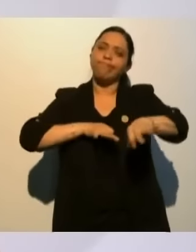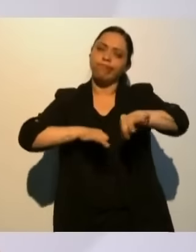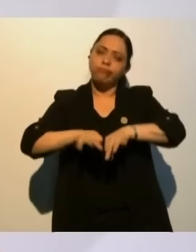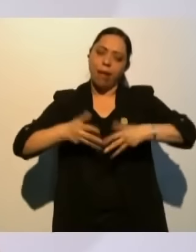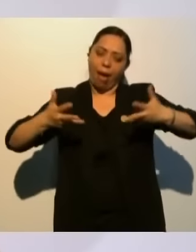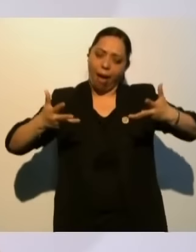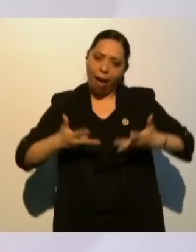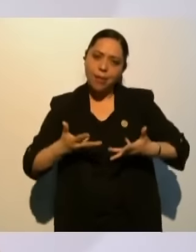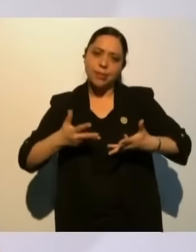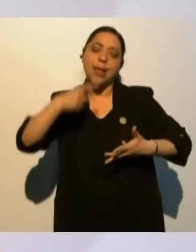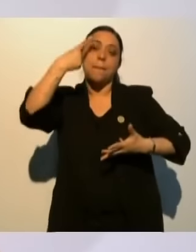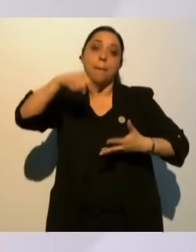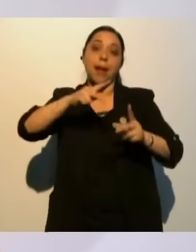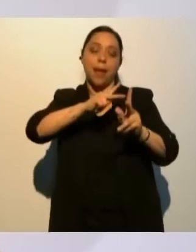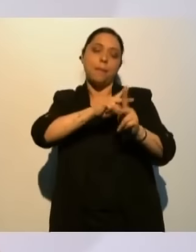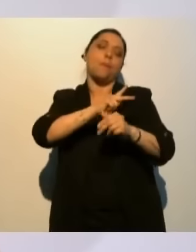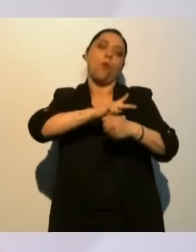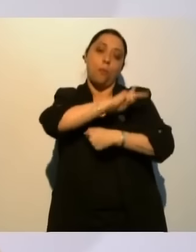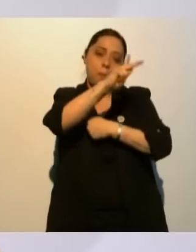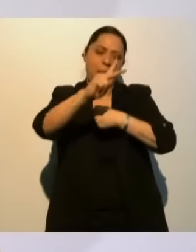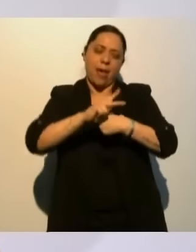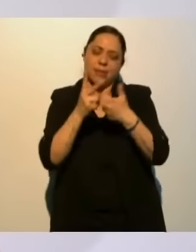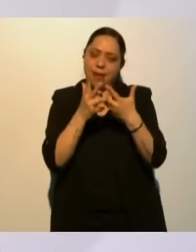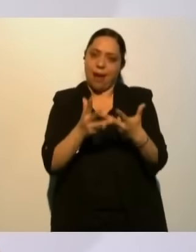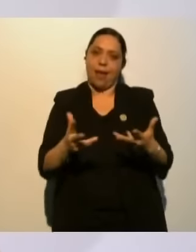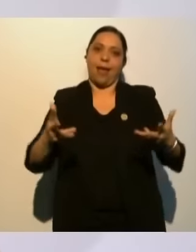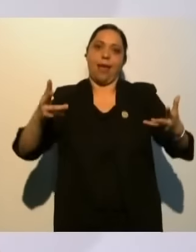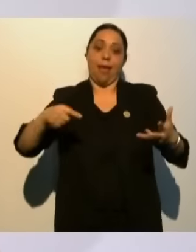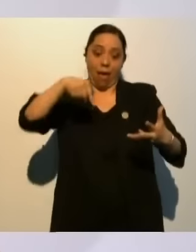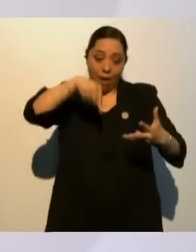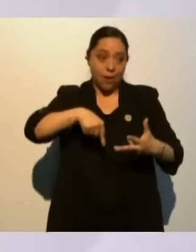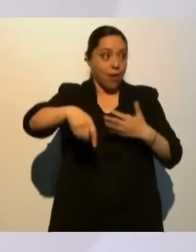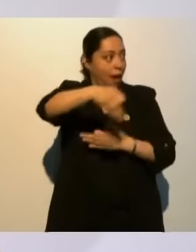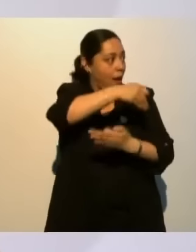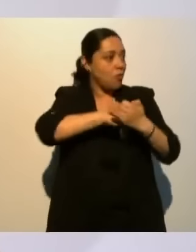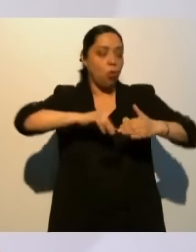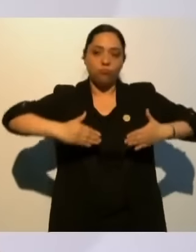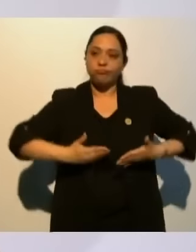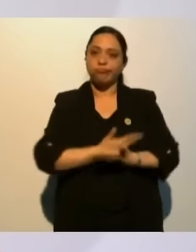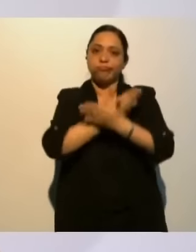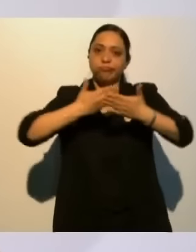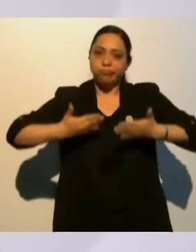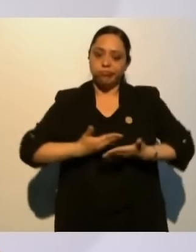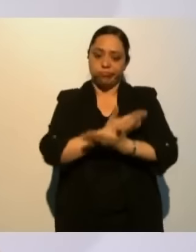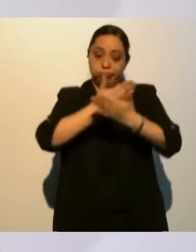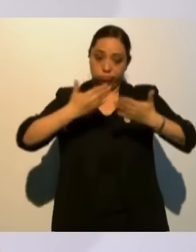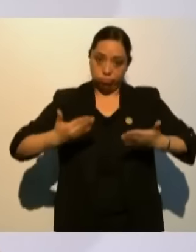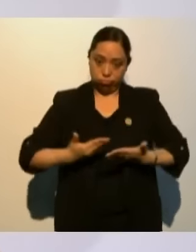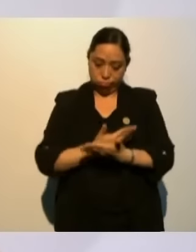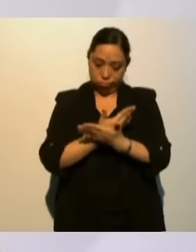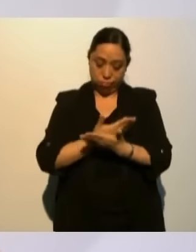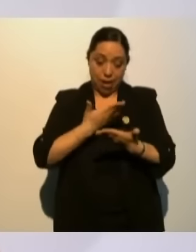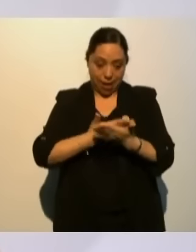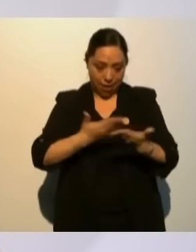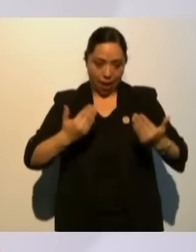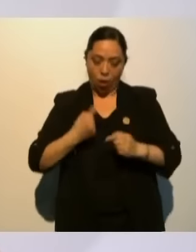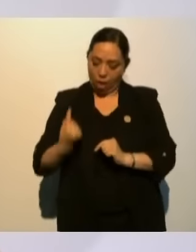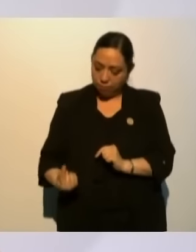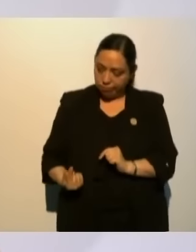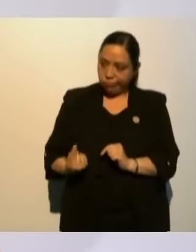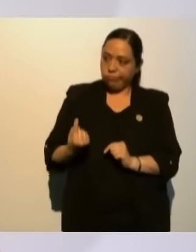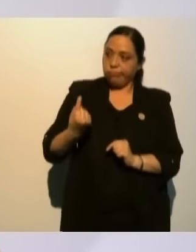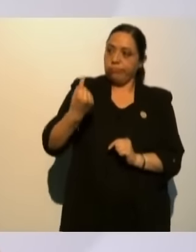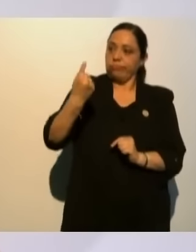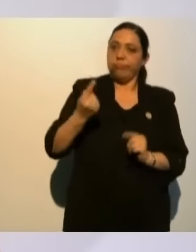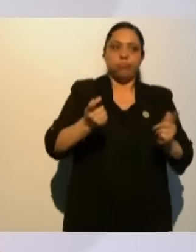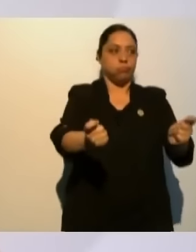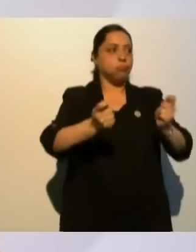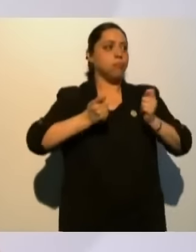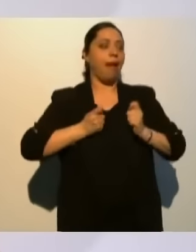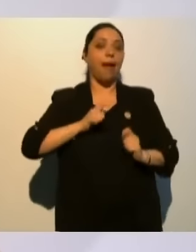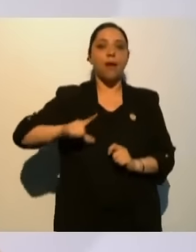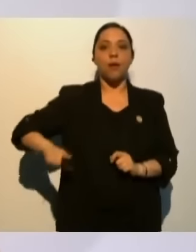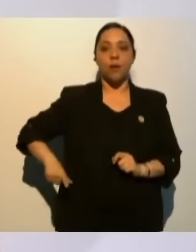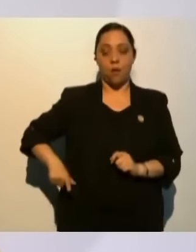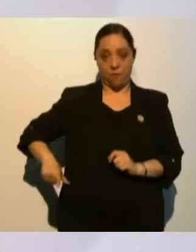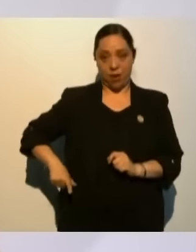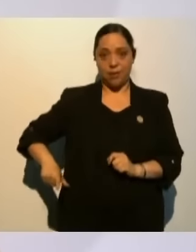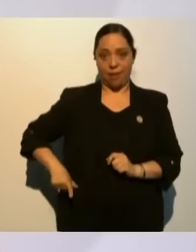país grandioso que nos vio nacer y que hoy nos toca gobernar están aquí las y los gobernadores